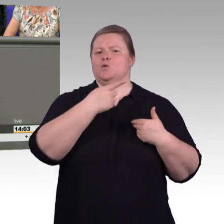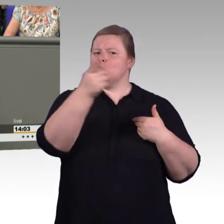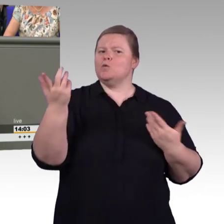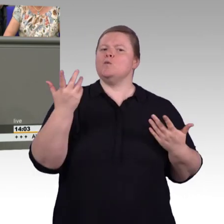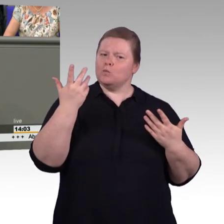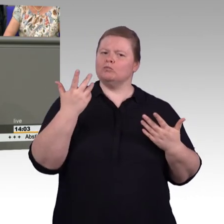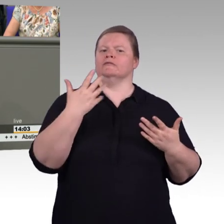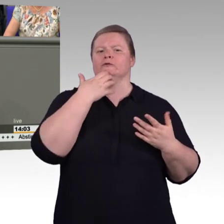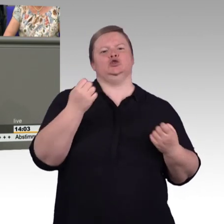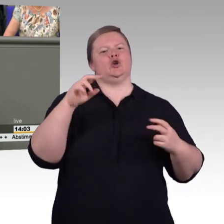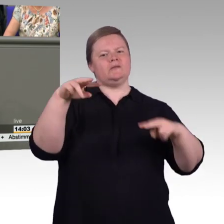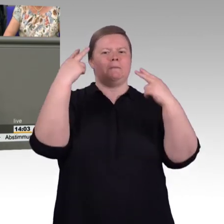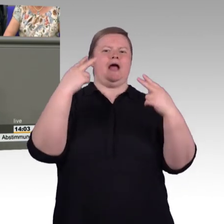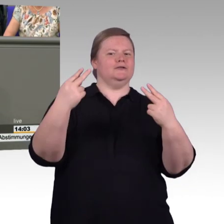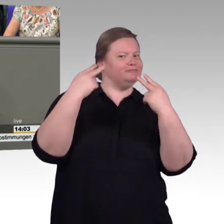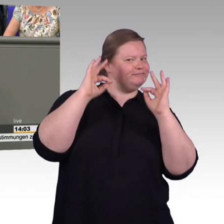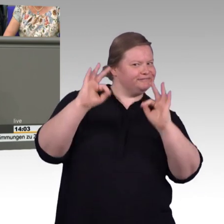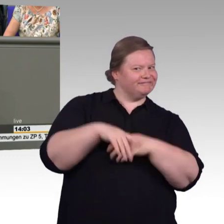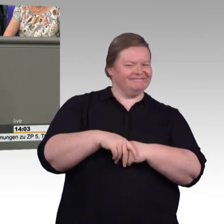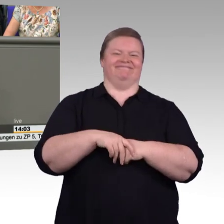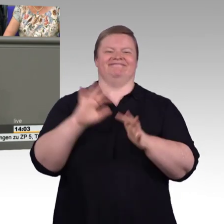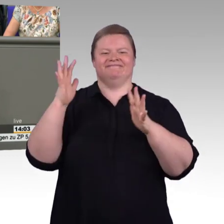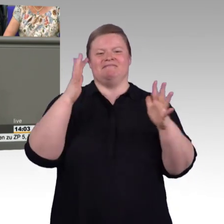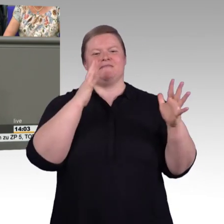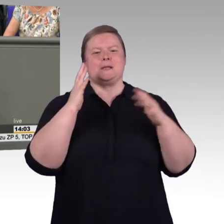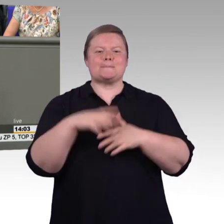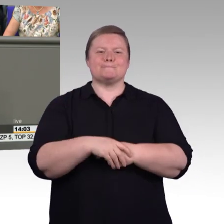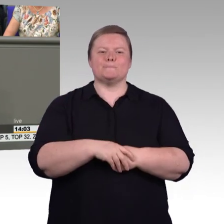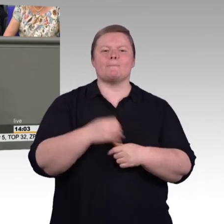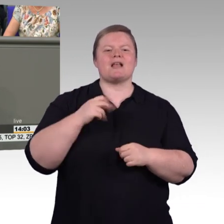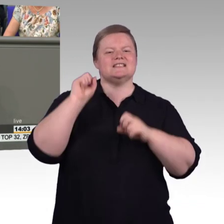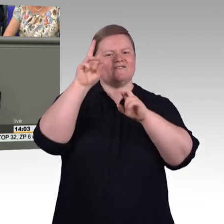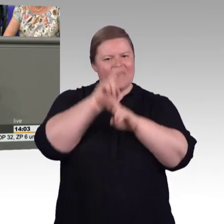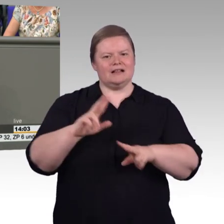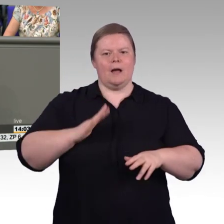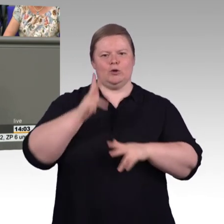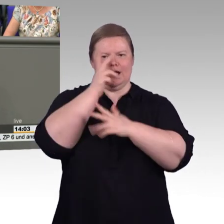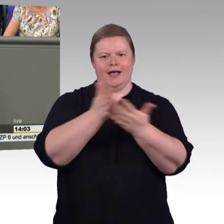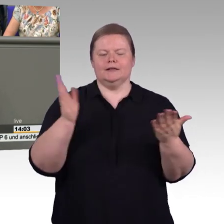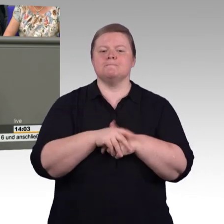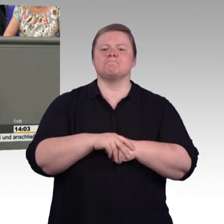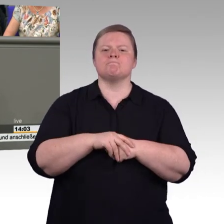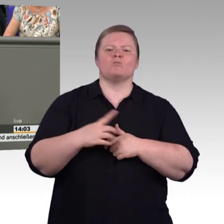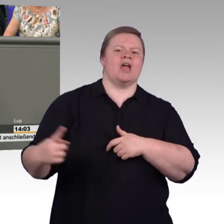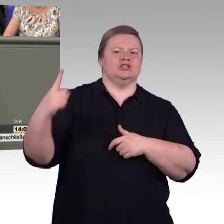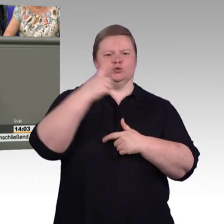Anknüpfend vielleicht an den letzten Wortbeitrag, möchte ich hier doch auch noch mal in aller Deutlichkeit sagen: